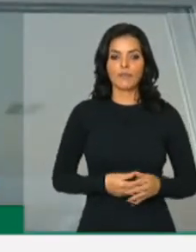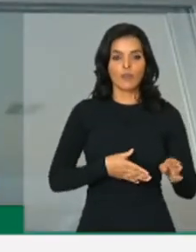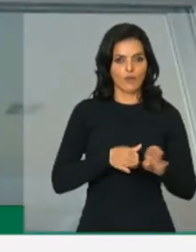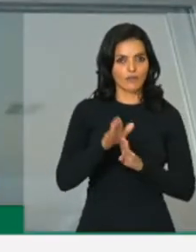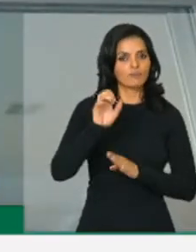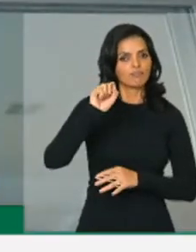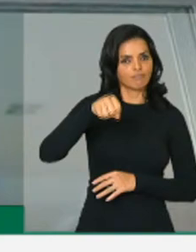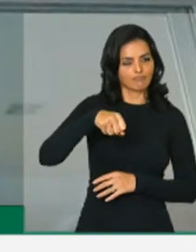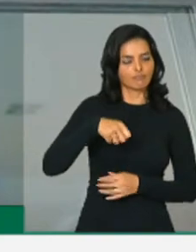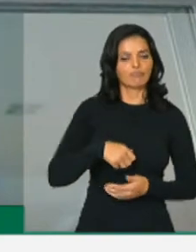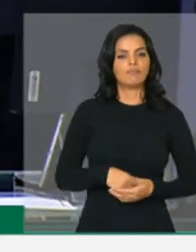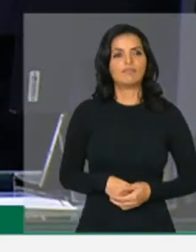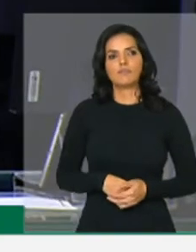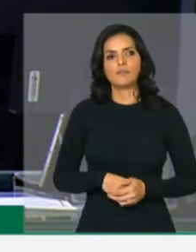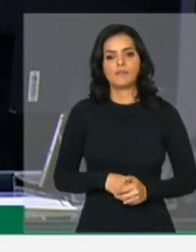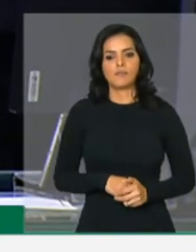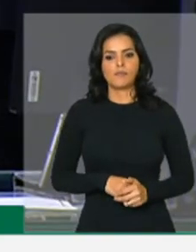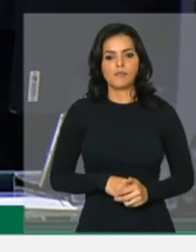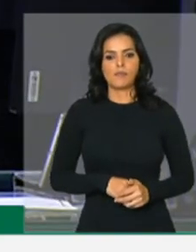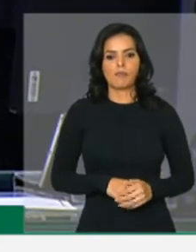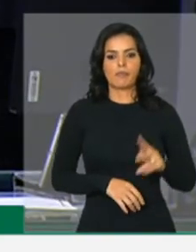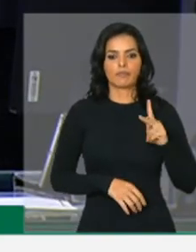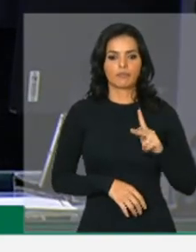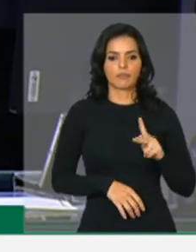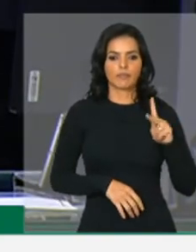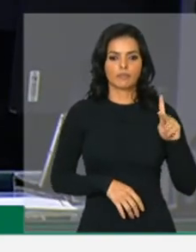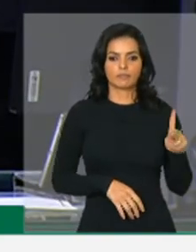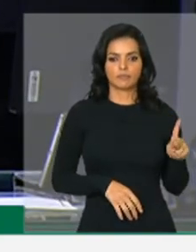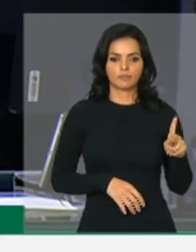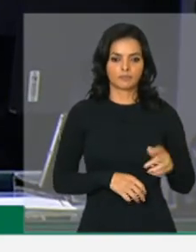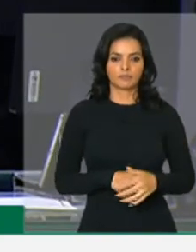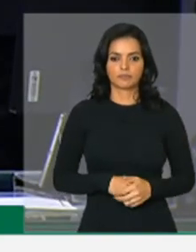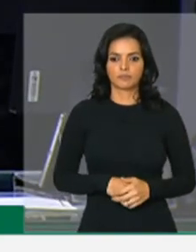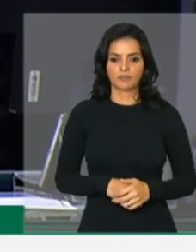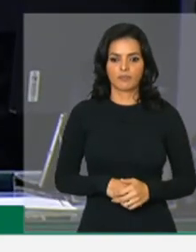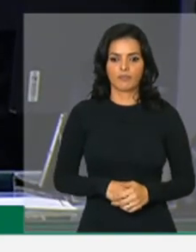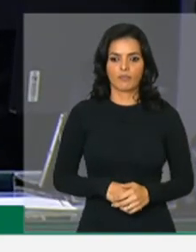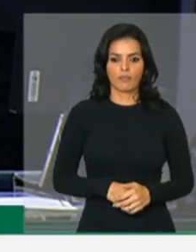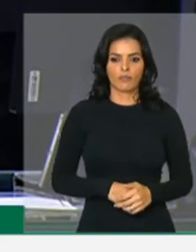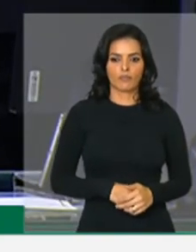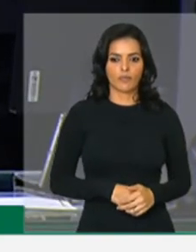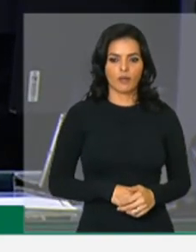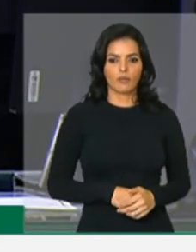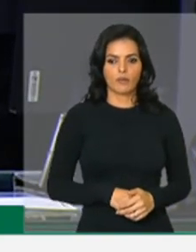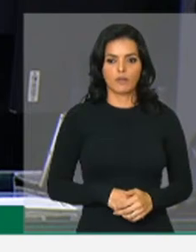ORIENTA SIM PRESIDENTE. [PRESIDENTE]: MDB. REPUBLICANOS. [DEPUTADO]: